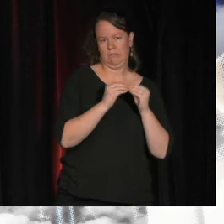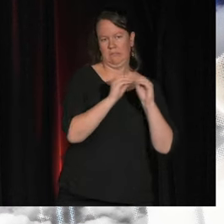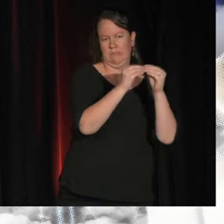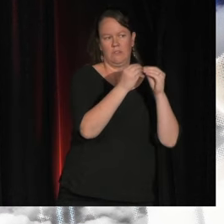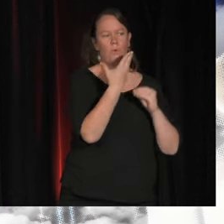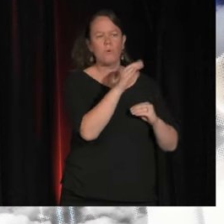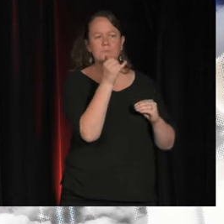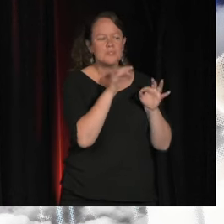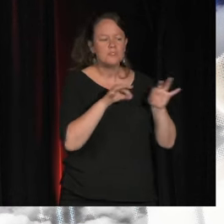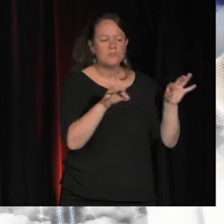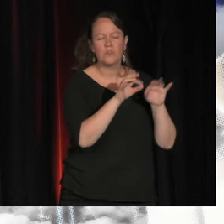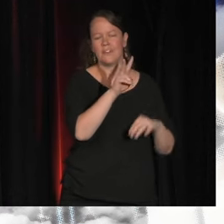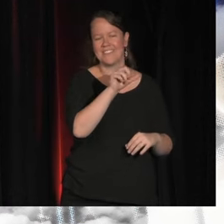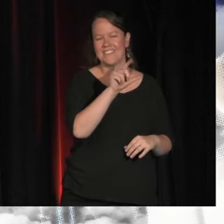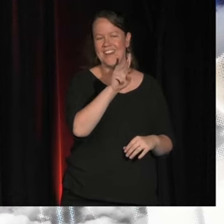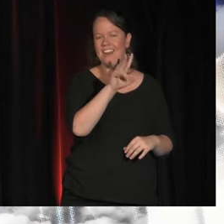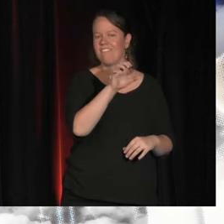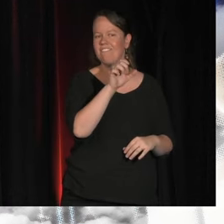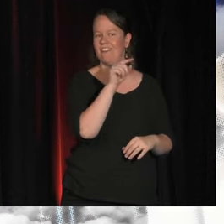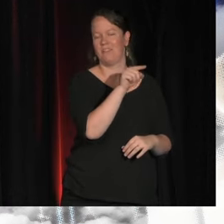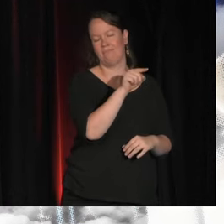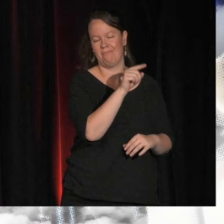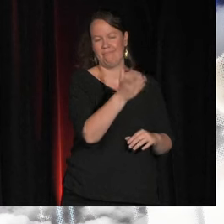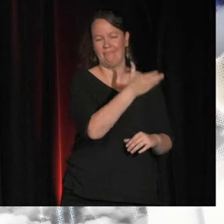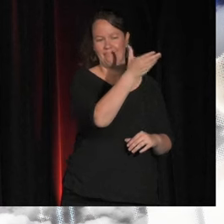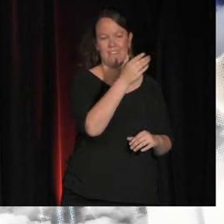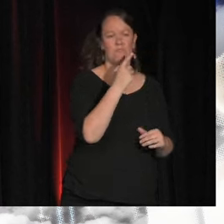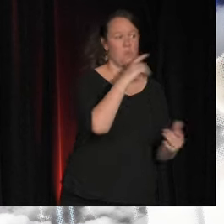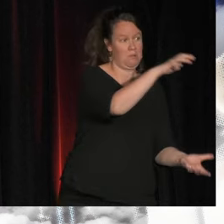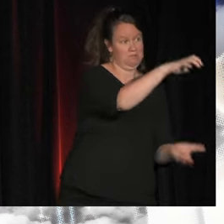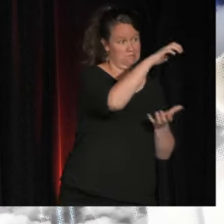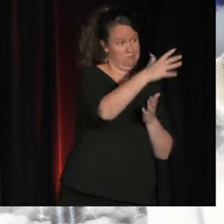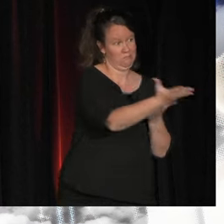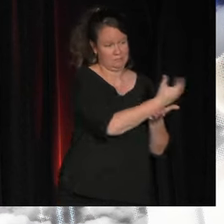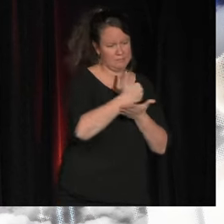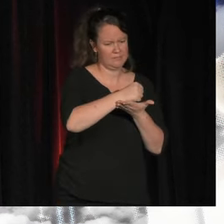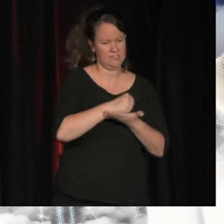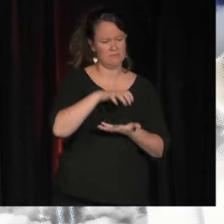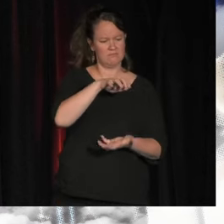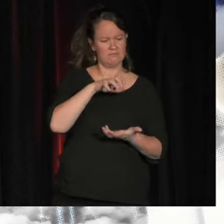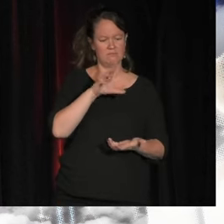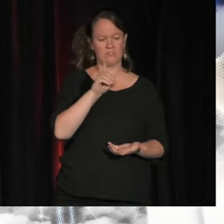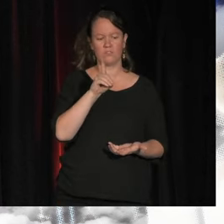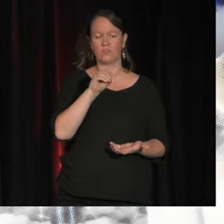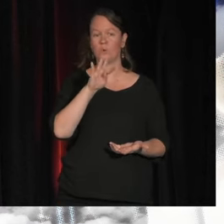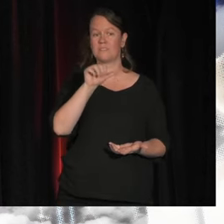un autre petit studio, pour la récupération de Dota. Parce que juste pour l'historique, Dota, c'était un mod de Warcraft III,